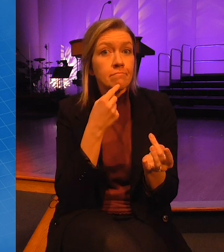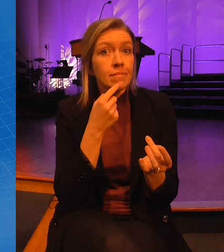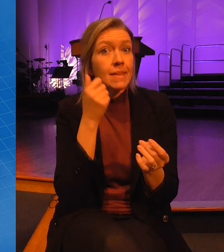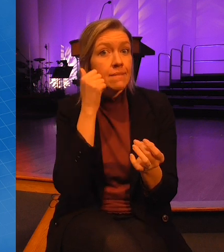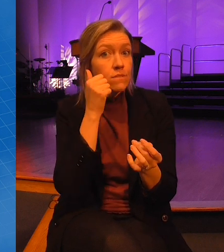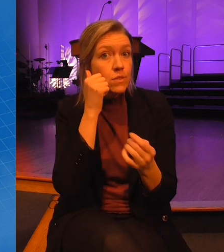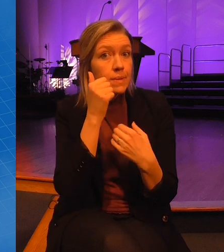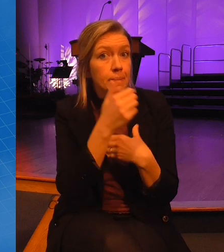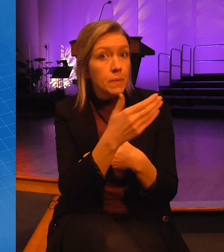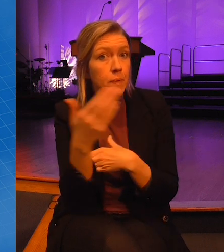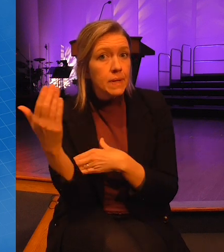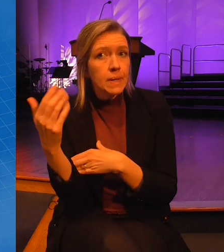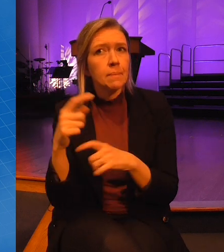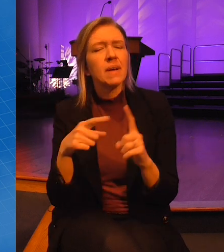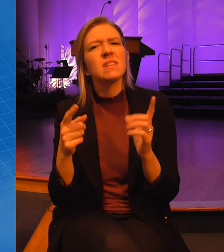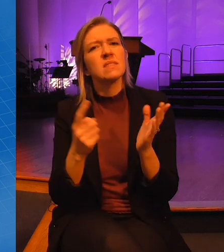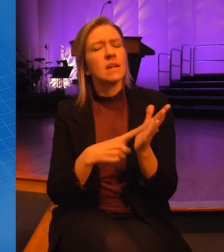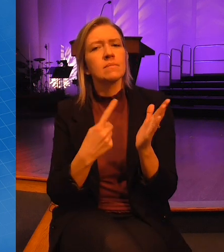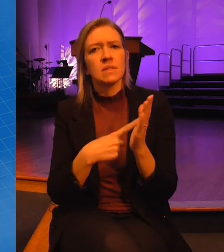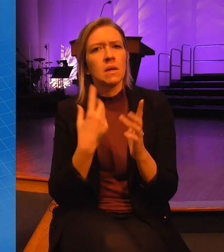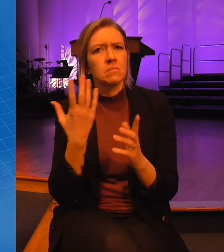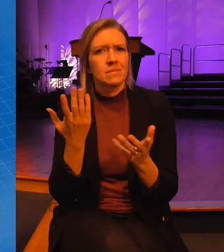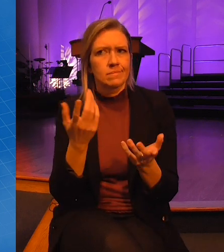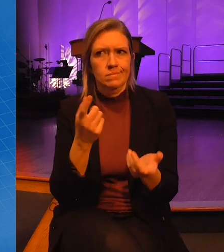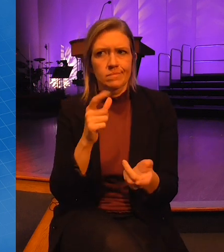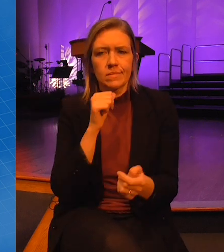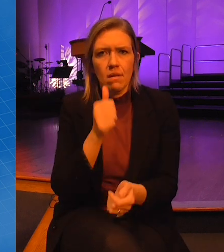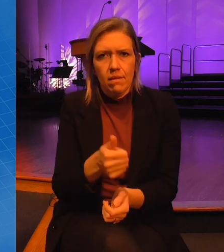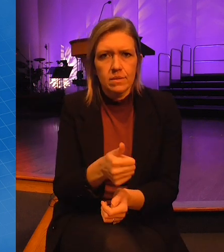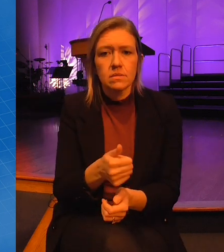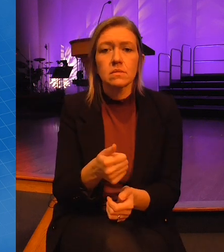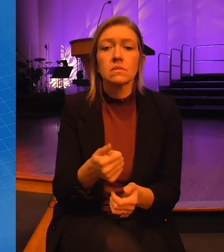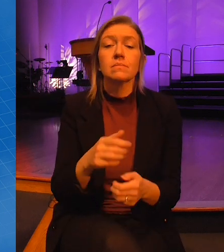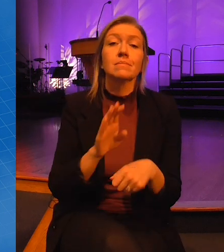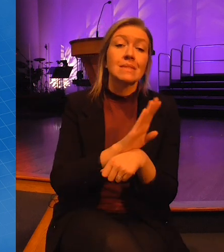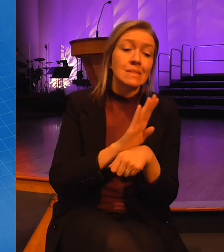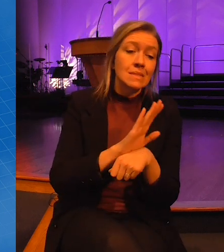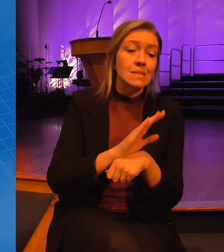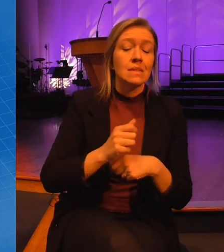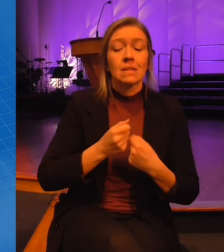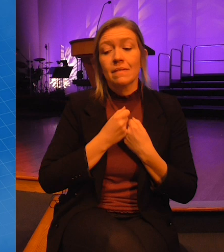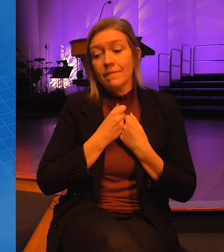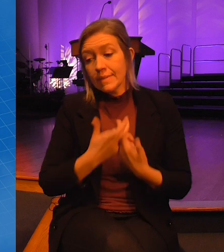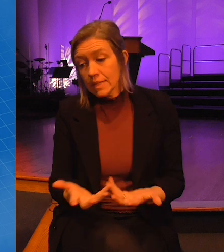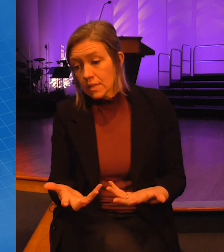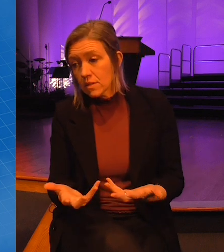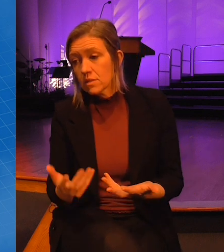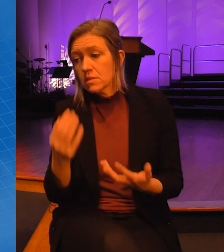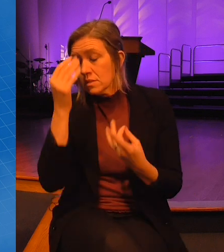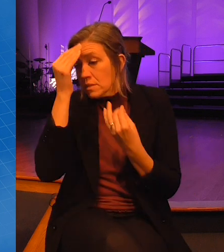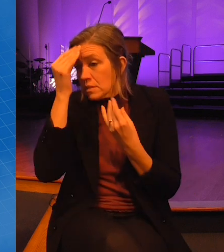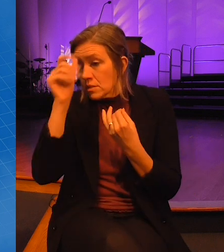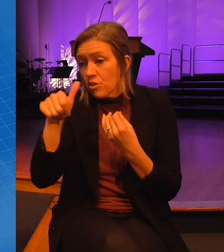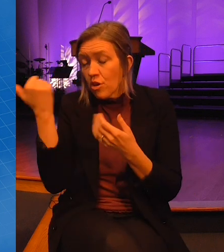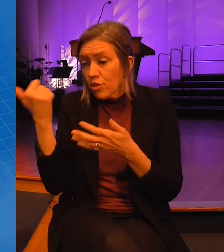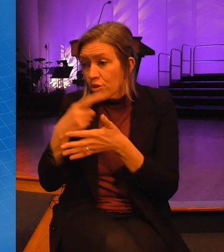fatiga el ajetreo y la preocupación a menudo sirven como argumentos para no orar todavía sin esta